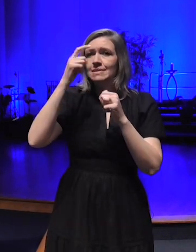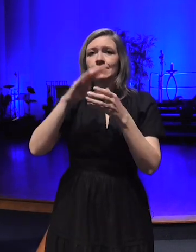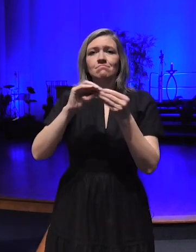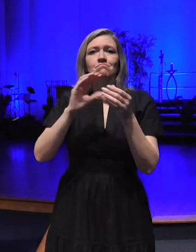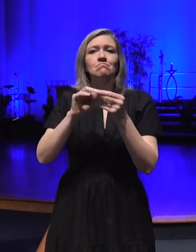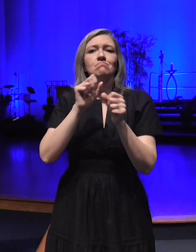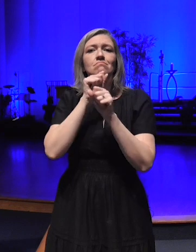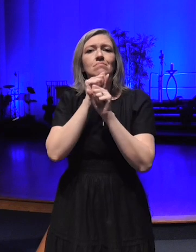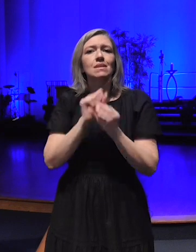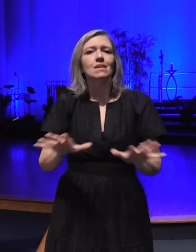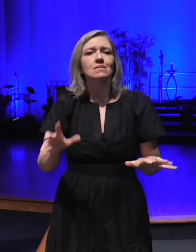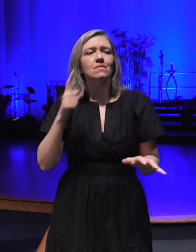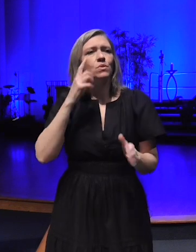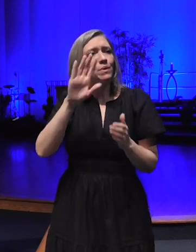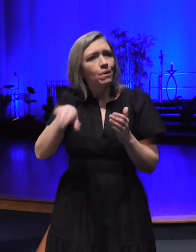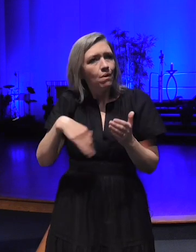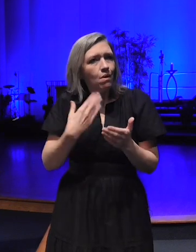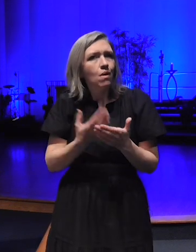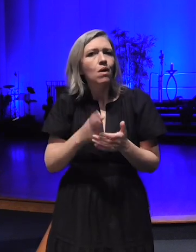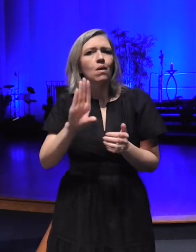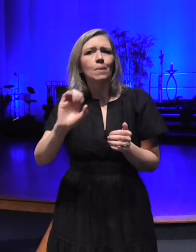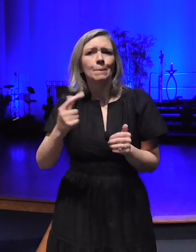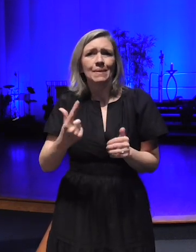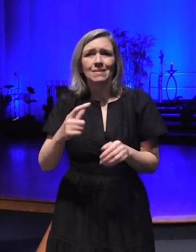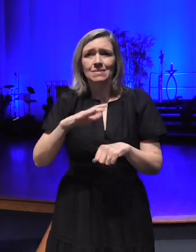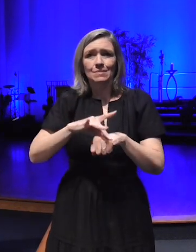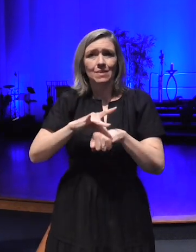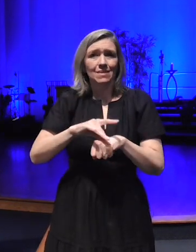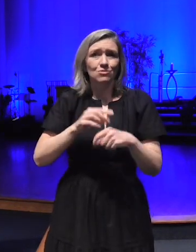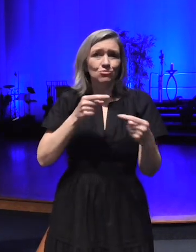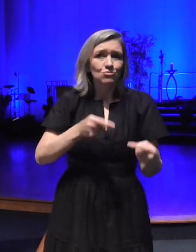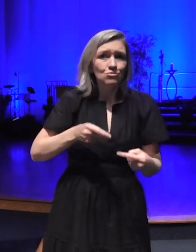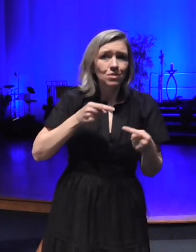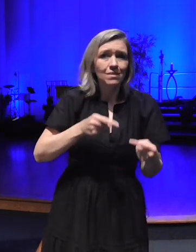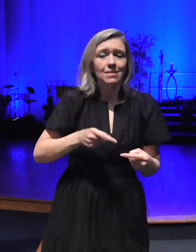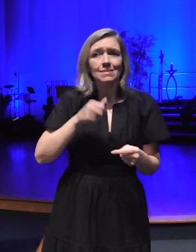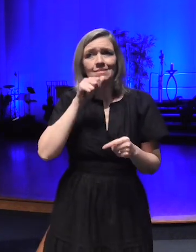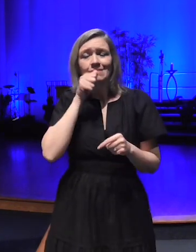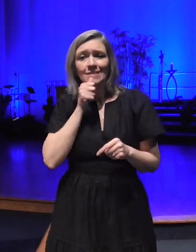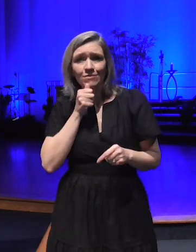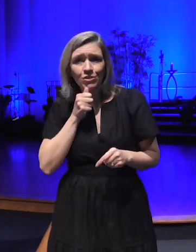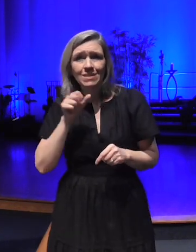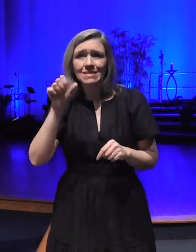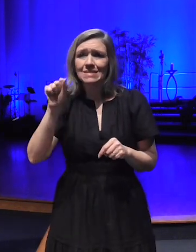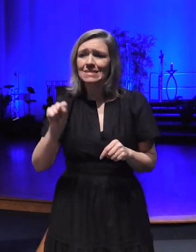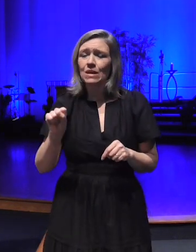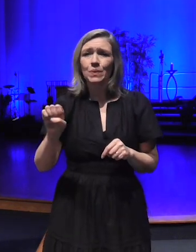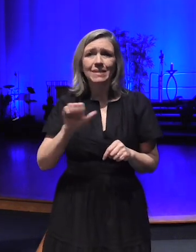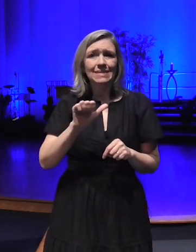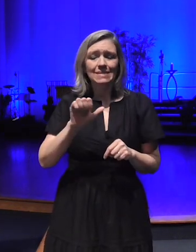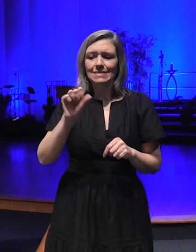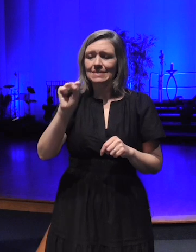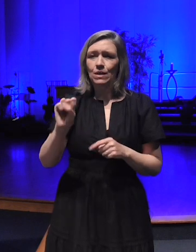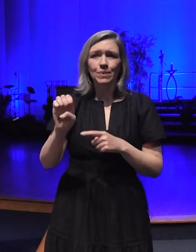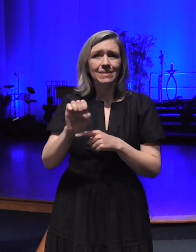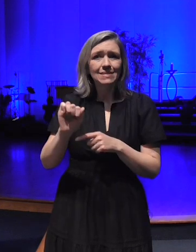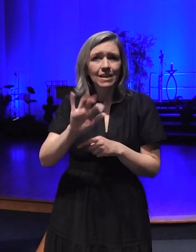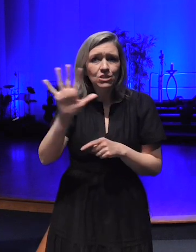luchando o sufriendo, ya sea en el sudeste asiático o en cualquier otra parte del mundo, los bendecimos.